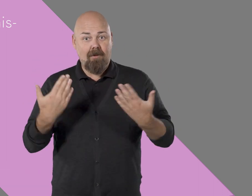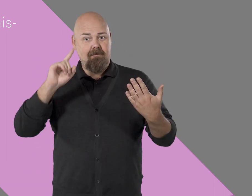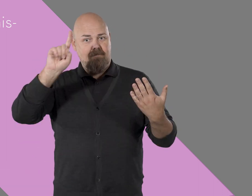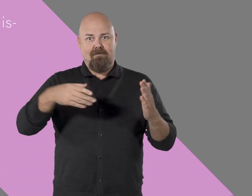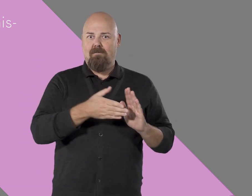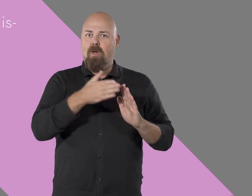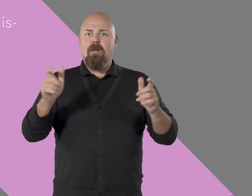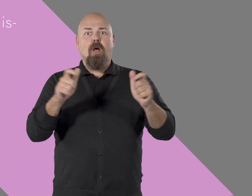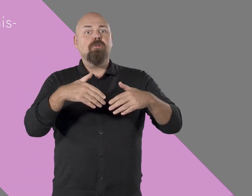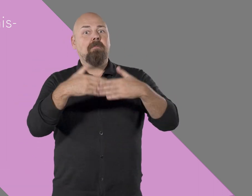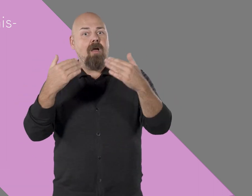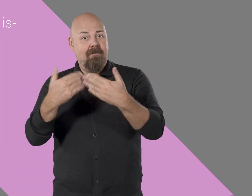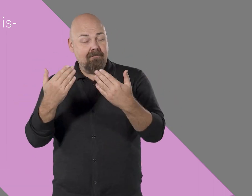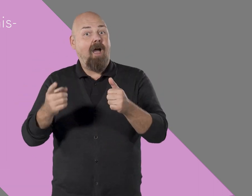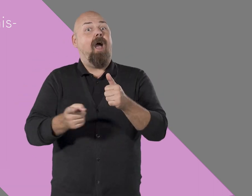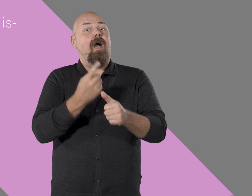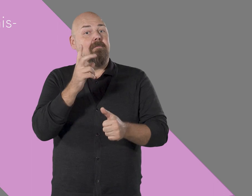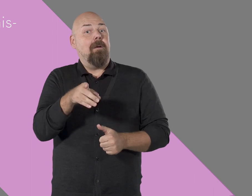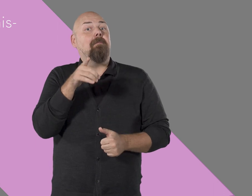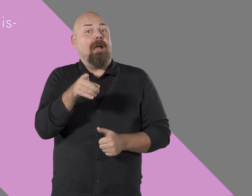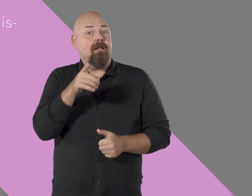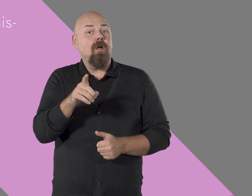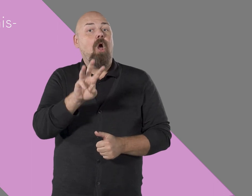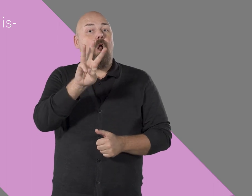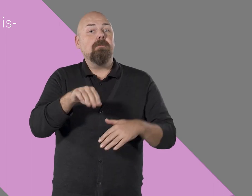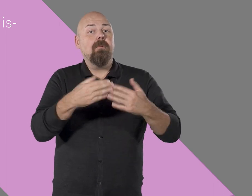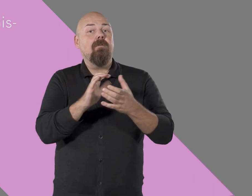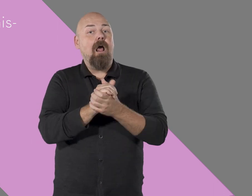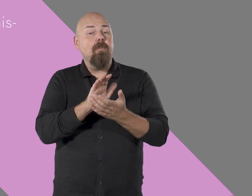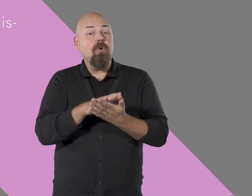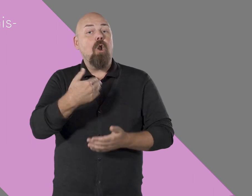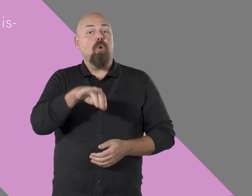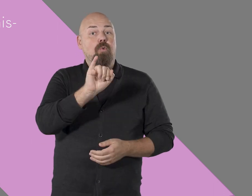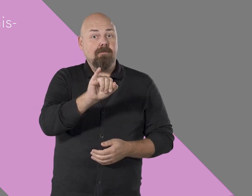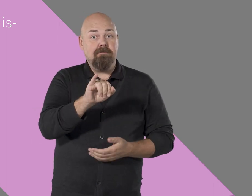Tämän vuoden järjestöpäivät alkavat perjantaina 3.2. klo 18.00 -